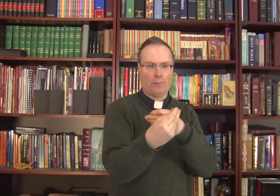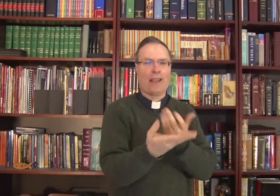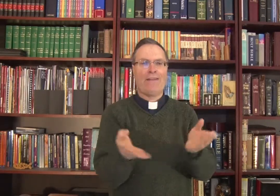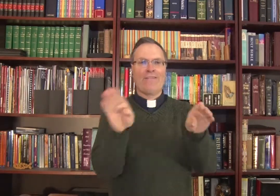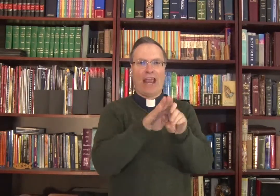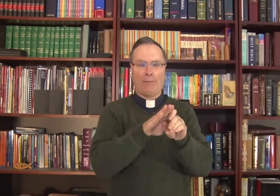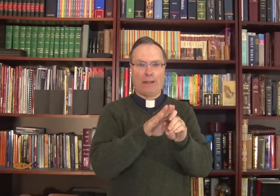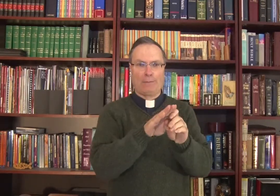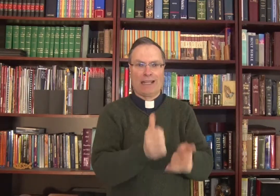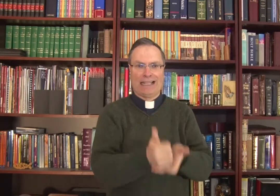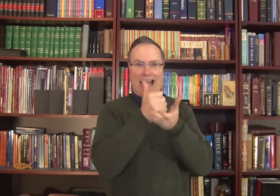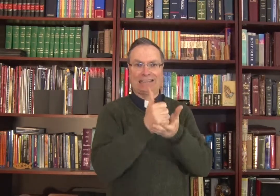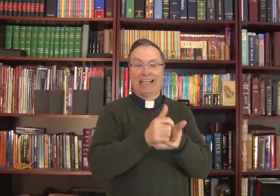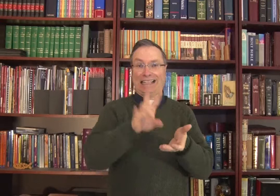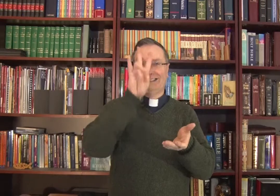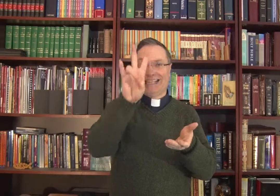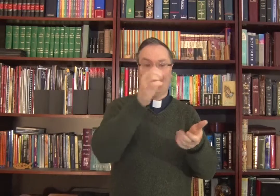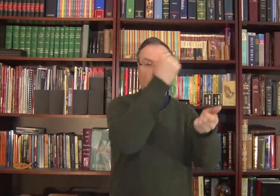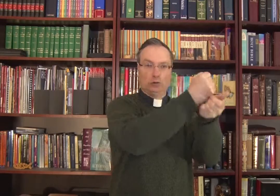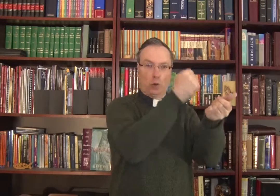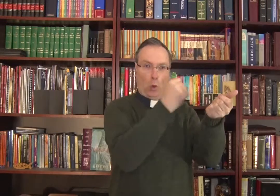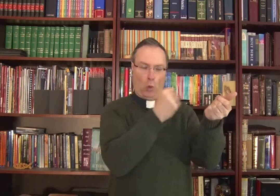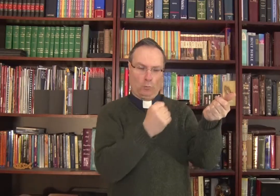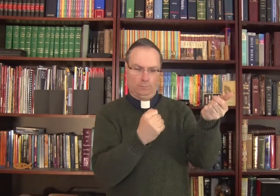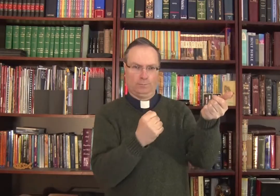fermé grâce à sept sceaux.